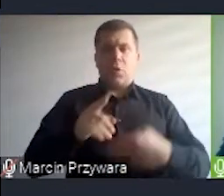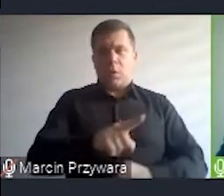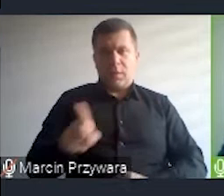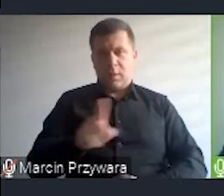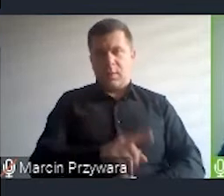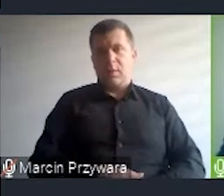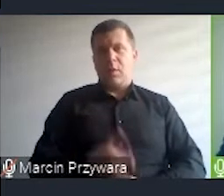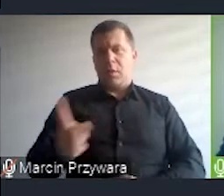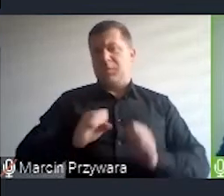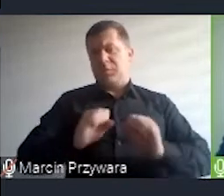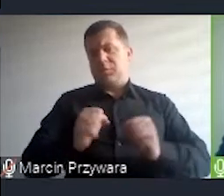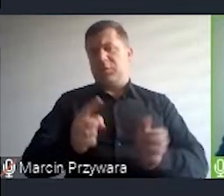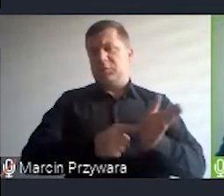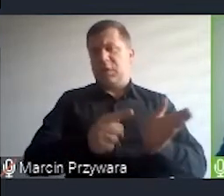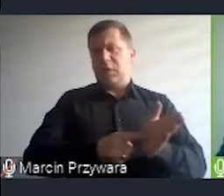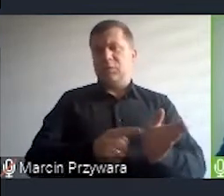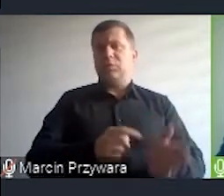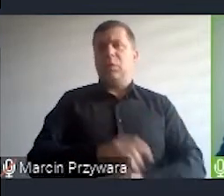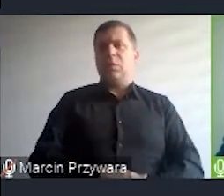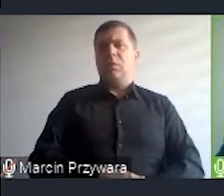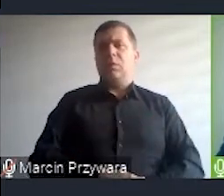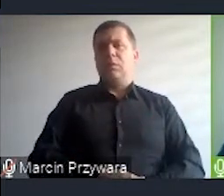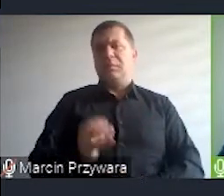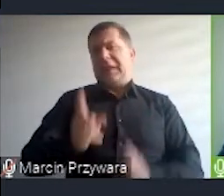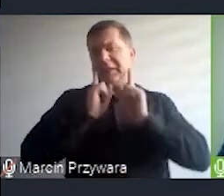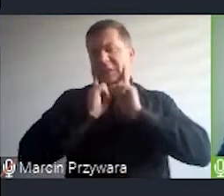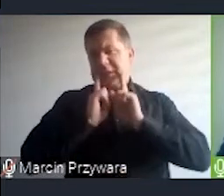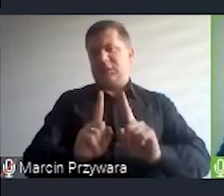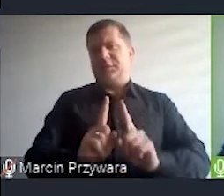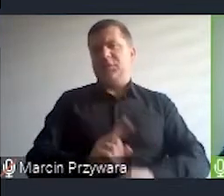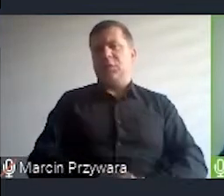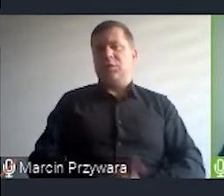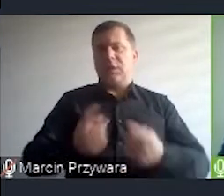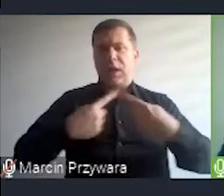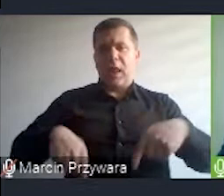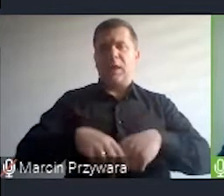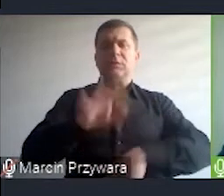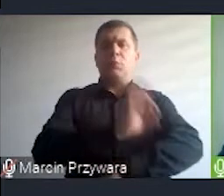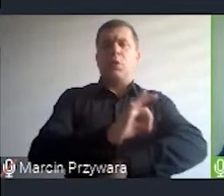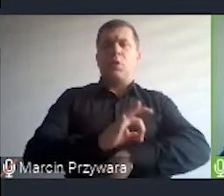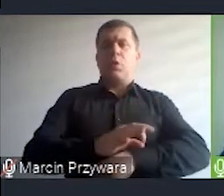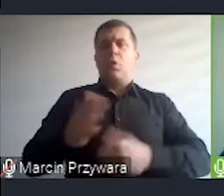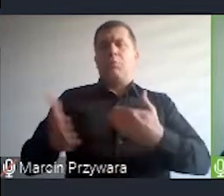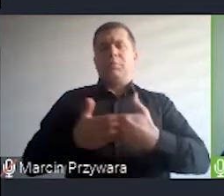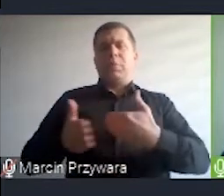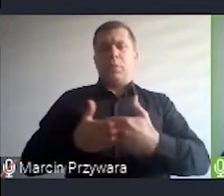One funkcjonują często w takiej rzeczywistości realizacji projektów obok siebie,